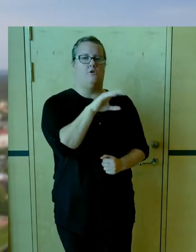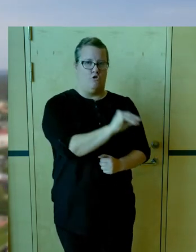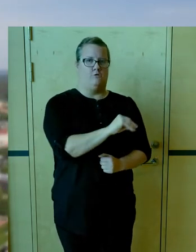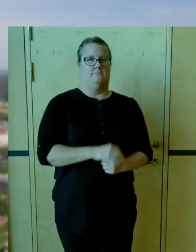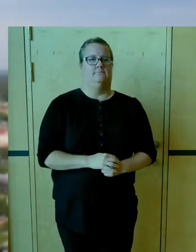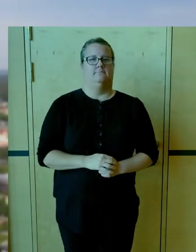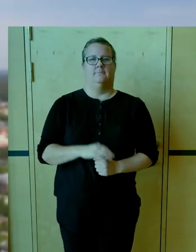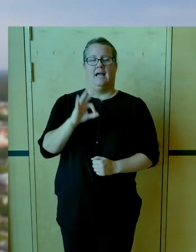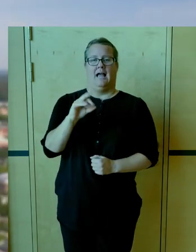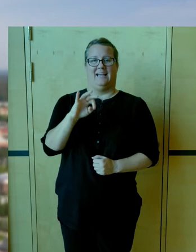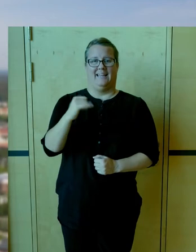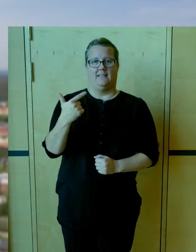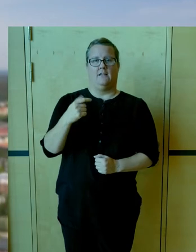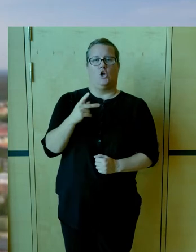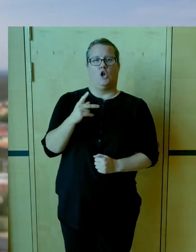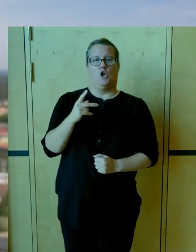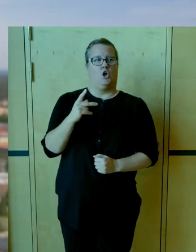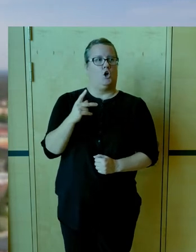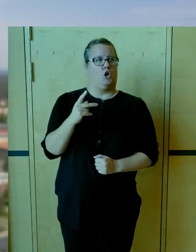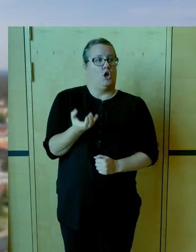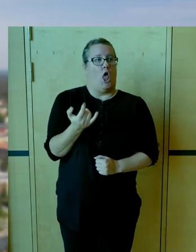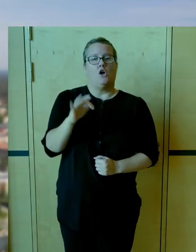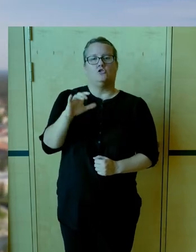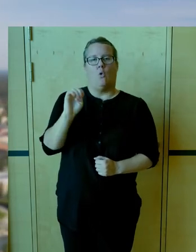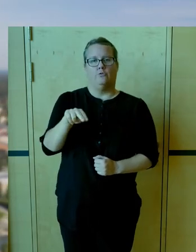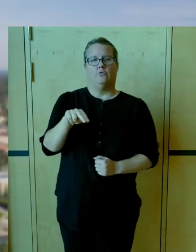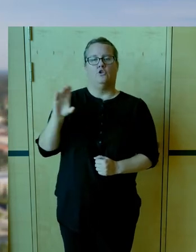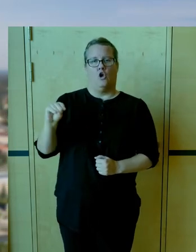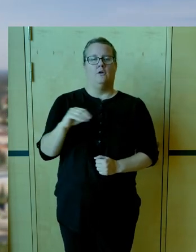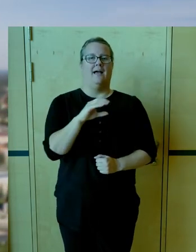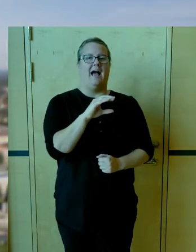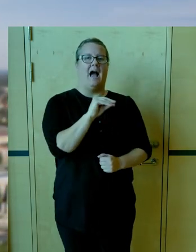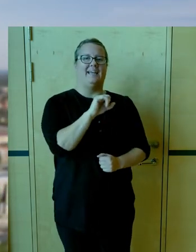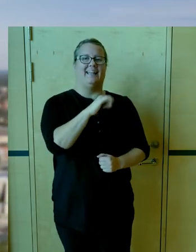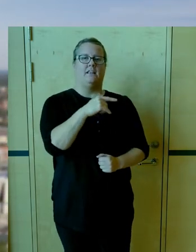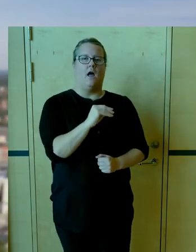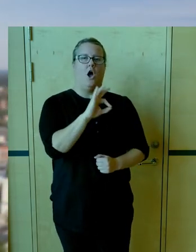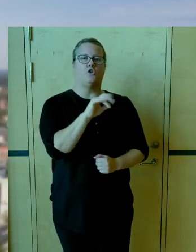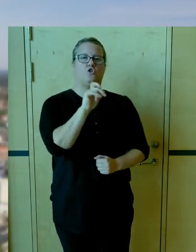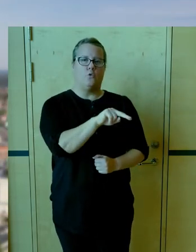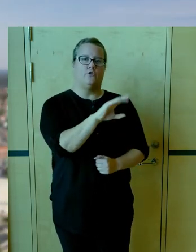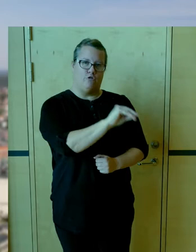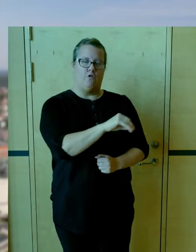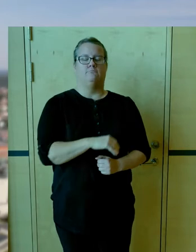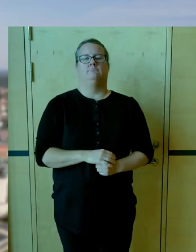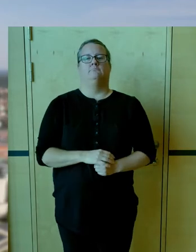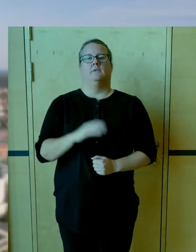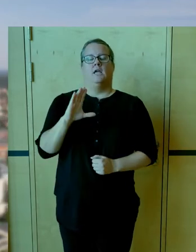Harriet Claesson Ja Agneta Hansson Ja Hur ser karambotis